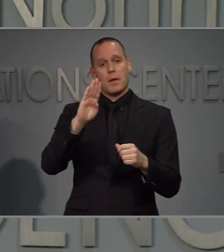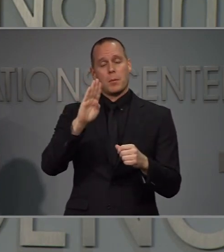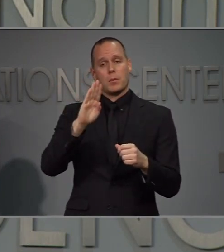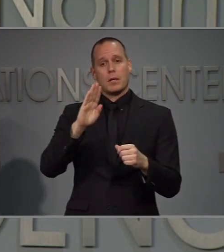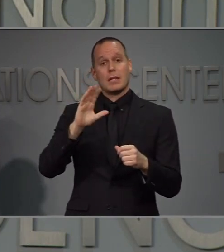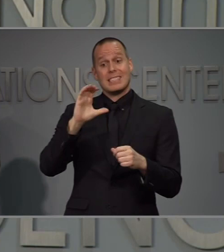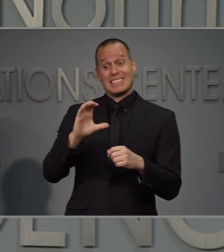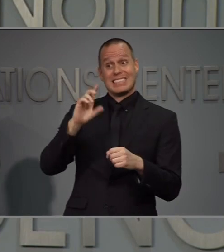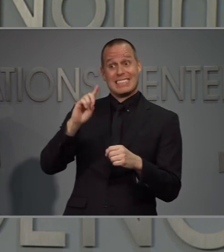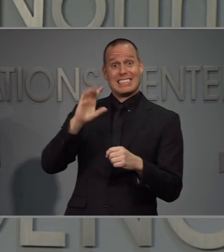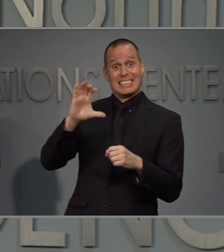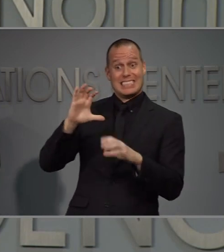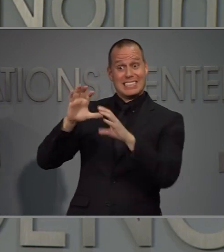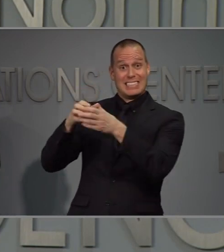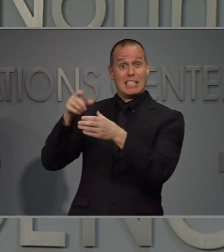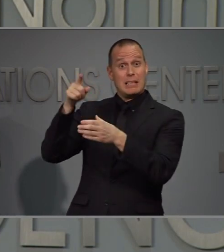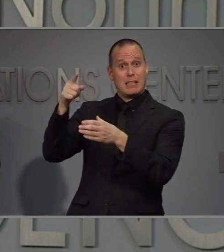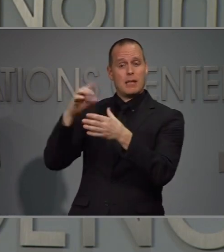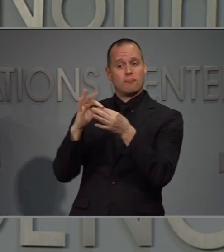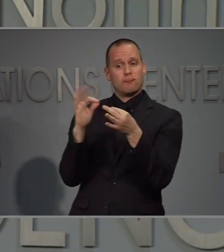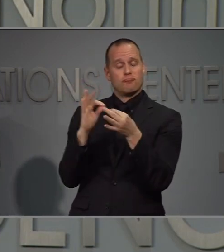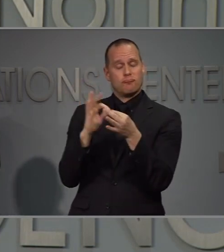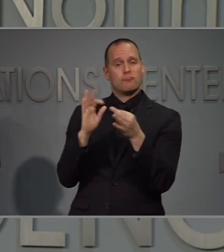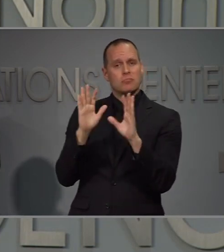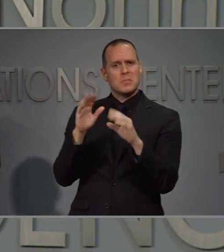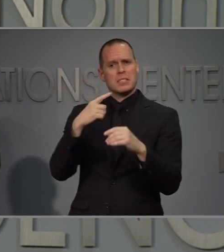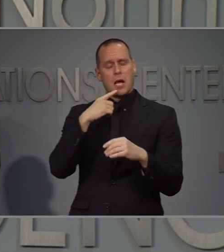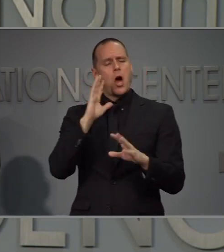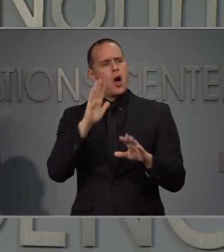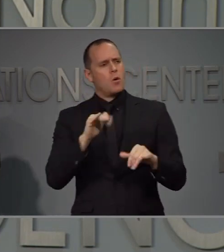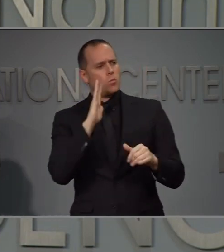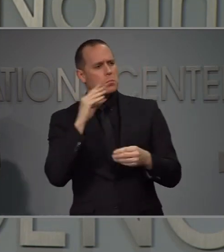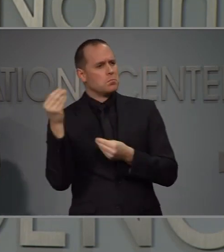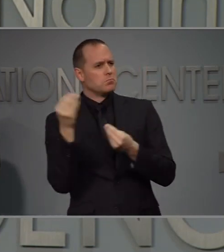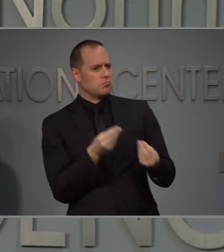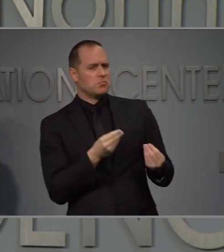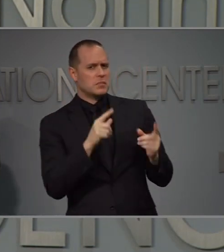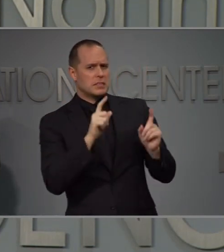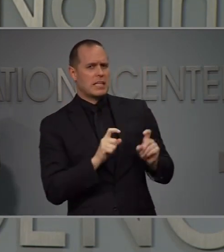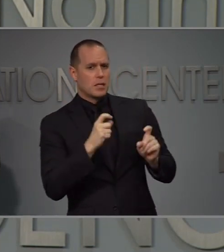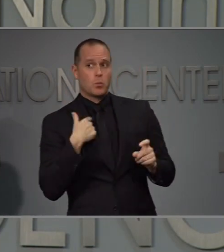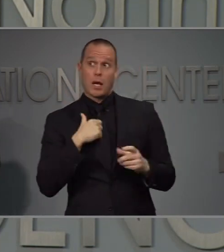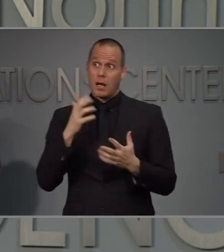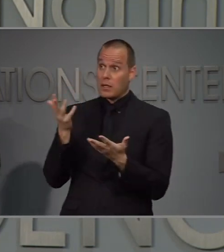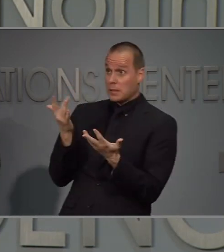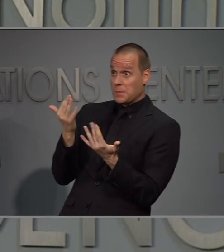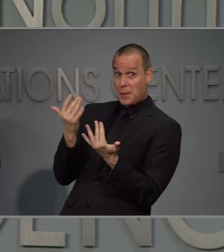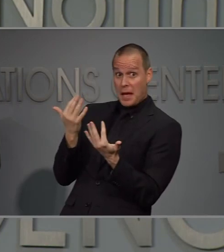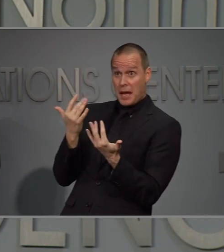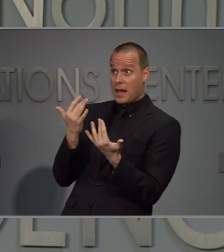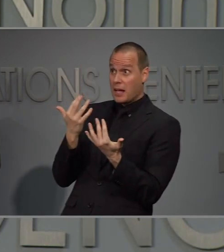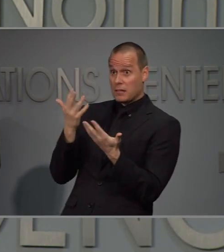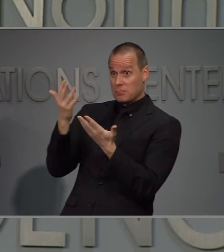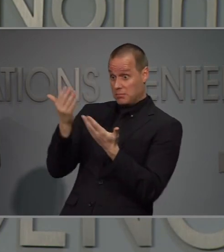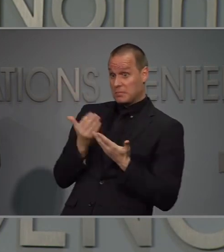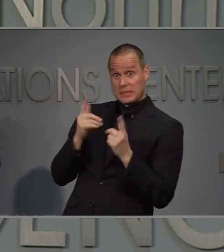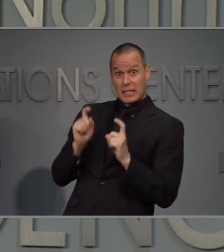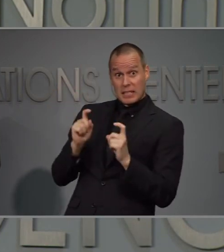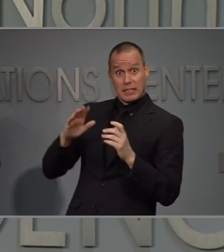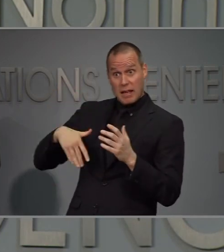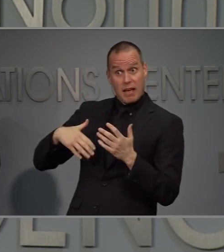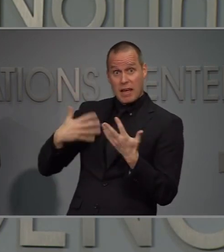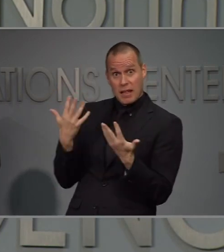principio y mientras estábamos esperando en febrero la CDC